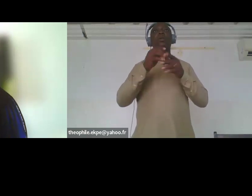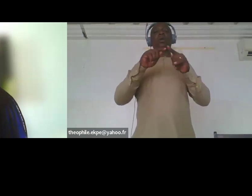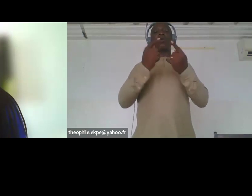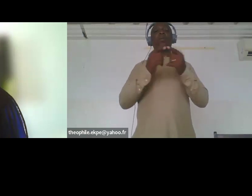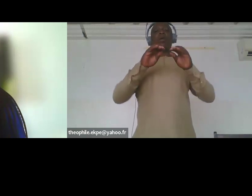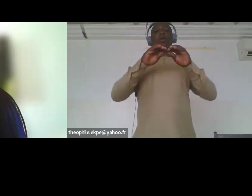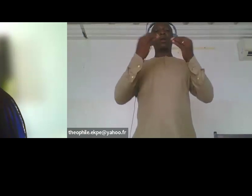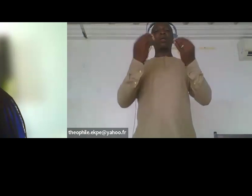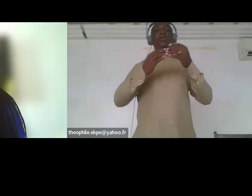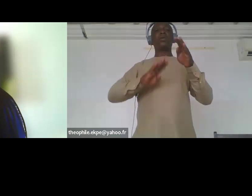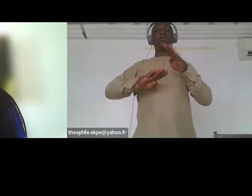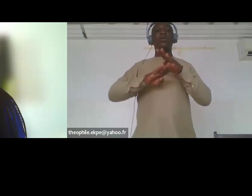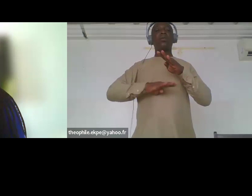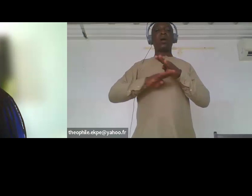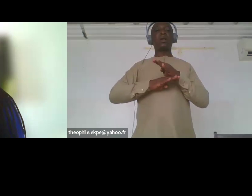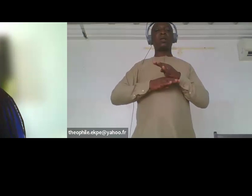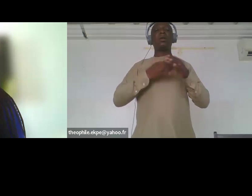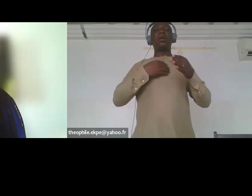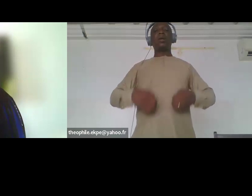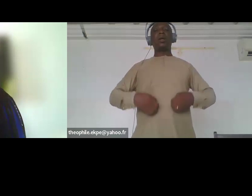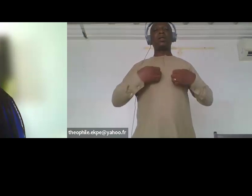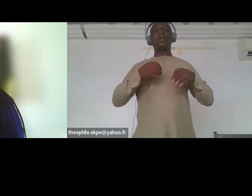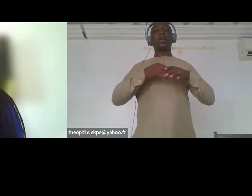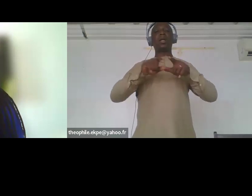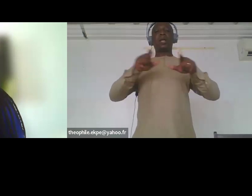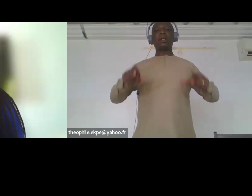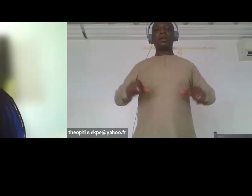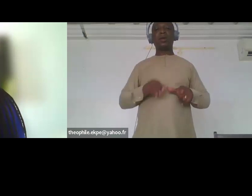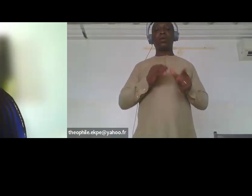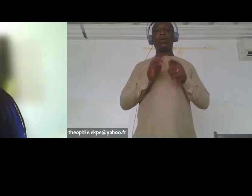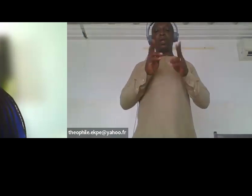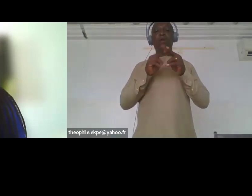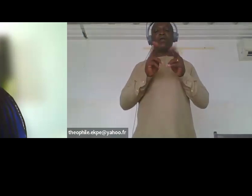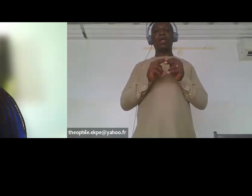de base il existe dans les quartiers ou les villages ce sont des prêts